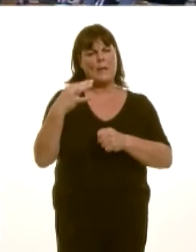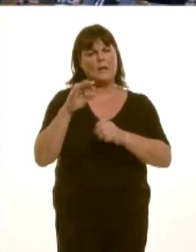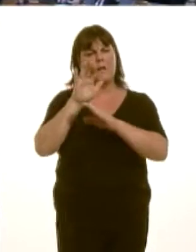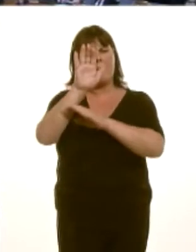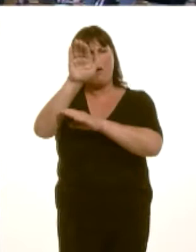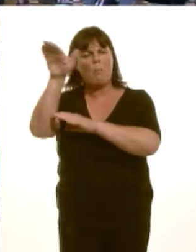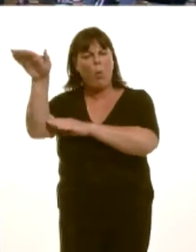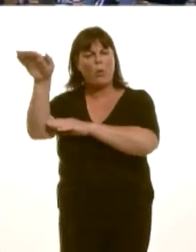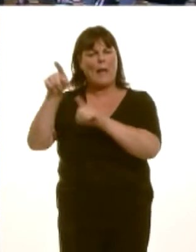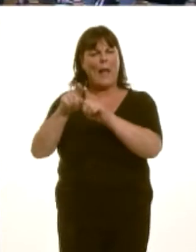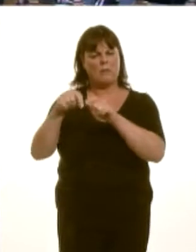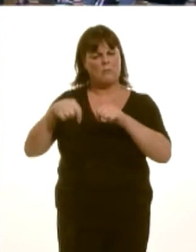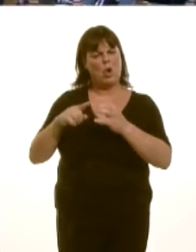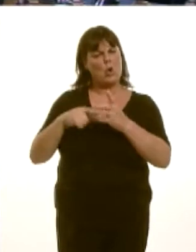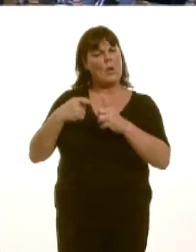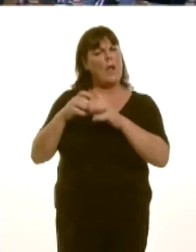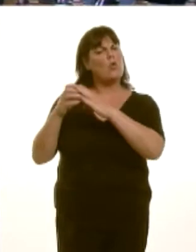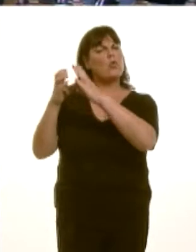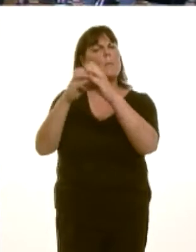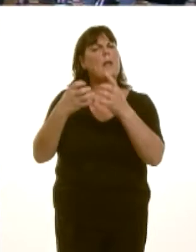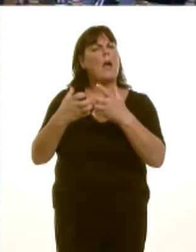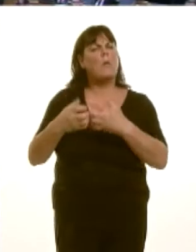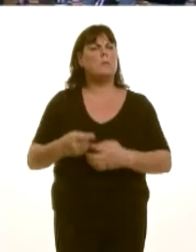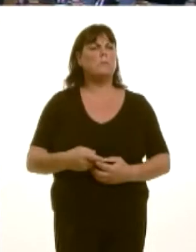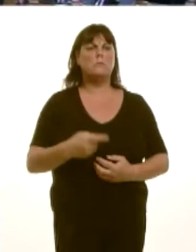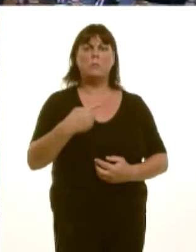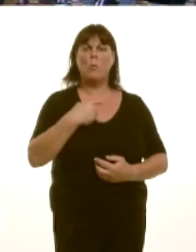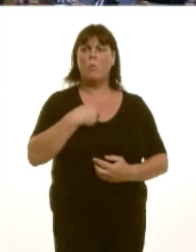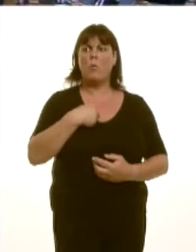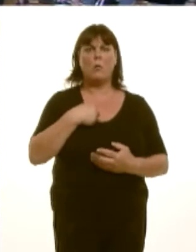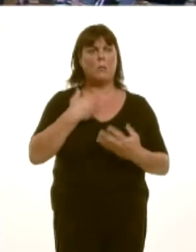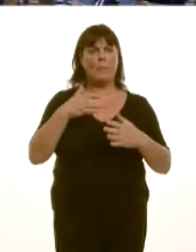ar lefel weinidogol neu swyddogol ar nifer o gyrff traws-Brydeinig a rhyngwladol, a’n